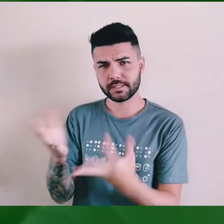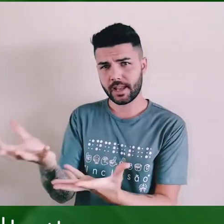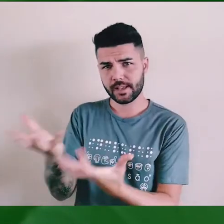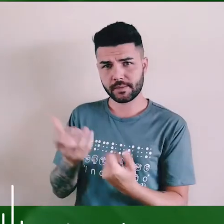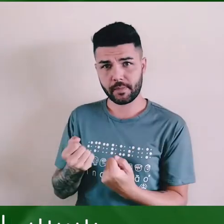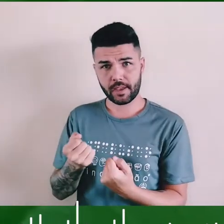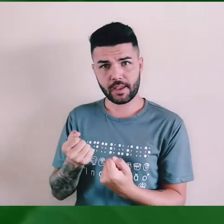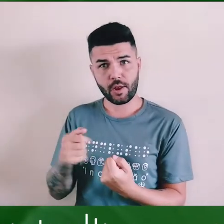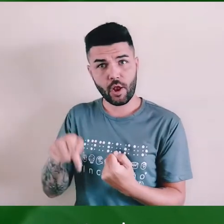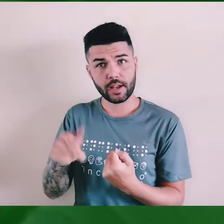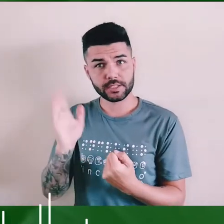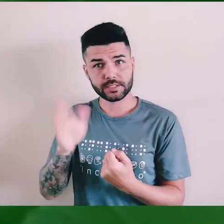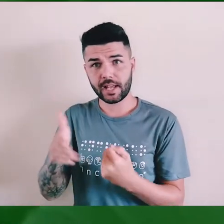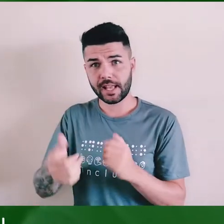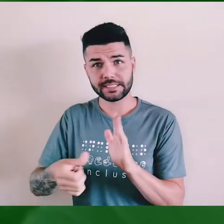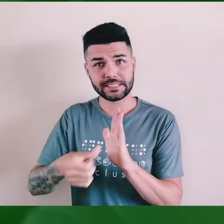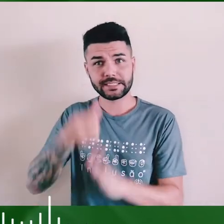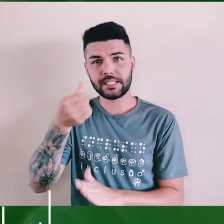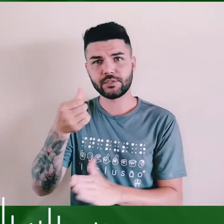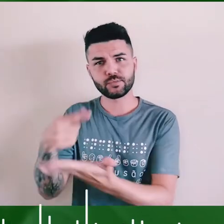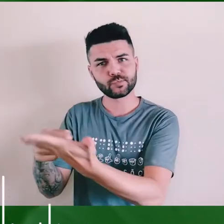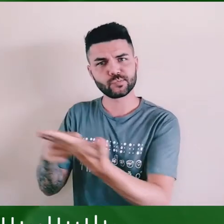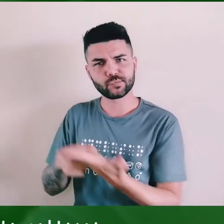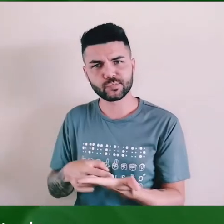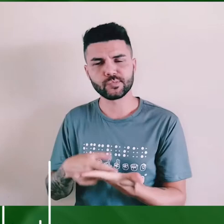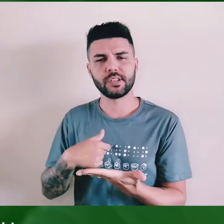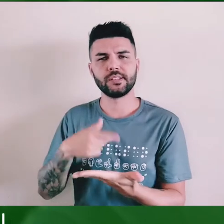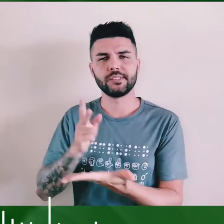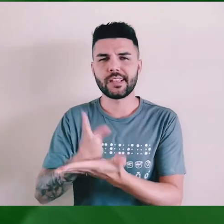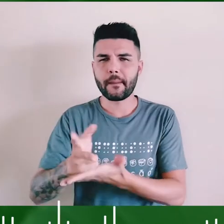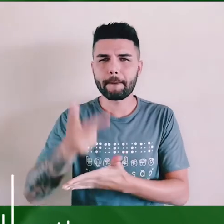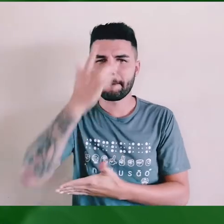o sexto convidado que passa por aqui. Toda semana a gente recebe pessoas com histórias